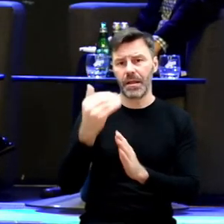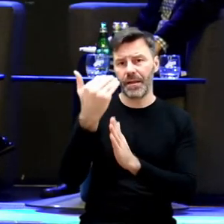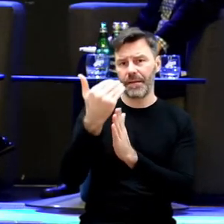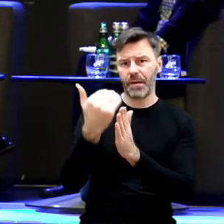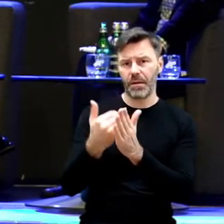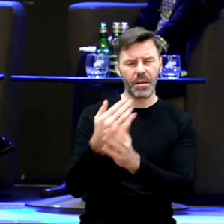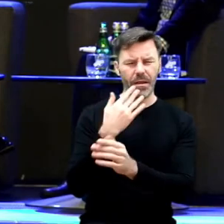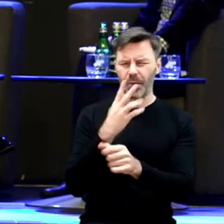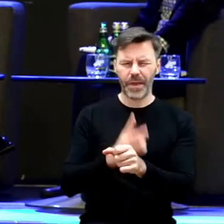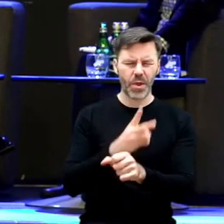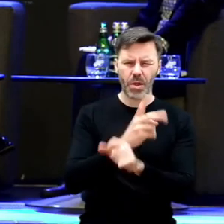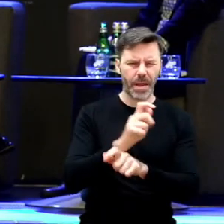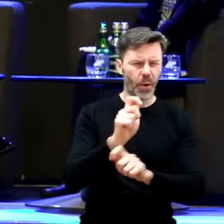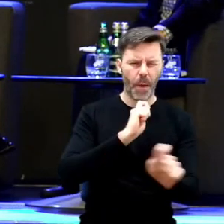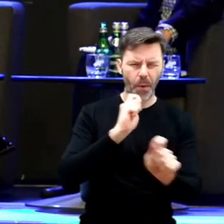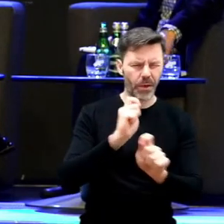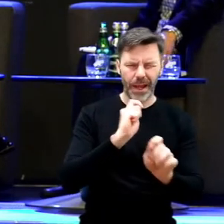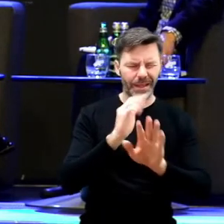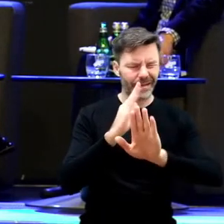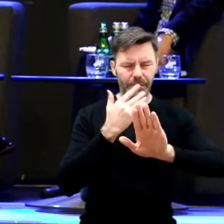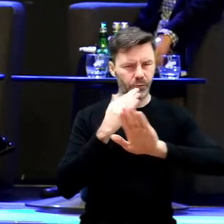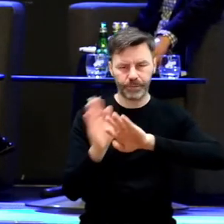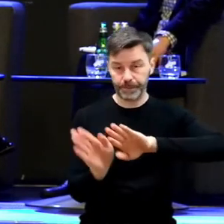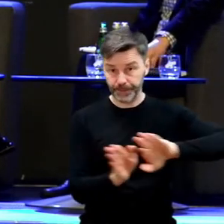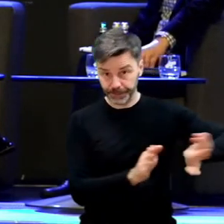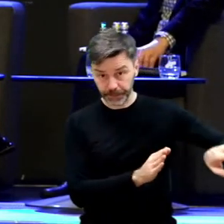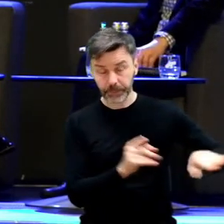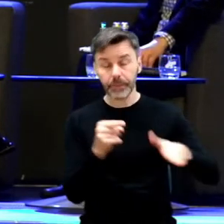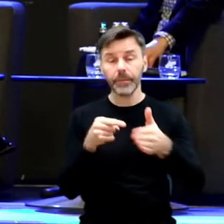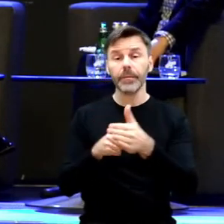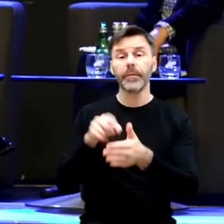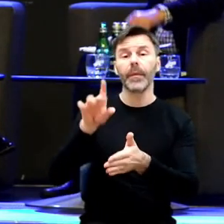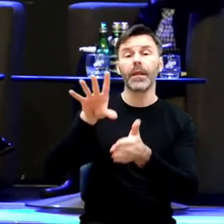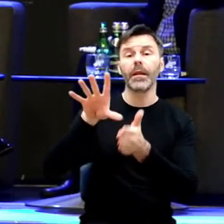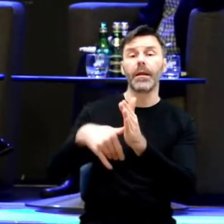komunikacyjnej z zewnątrz, ale ono potencjalnie też ma wielką,